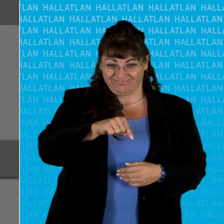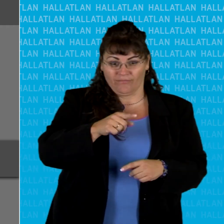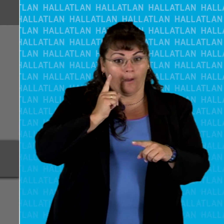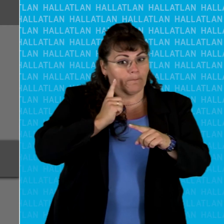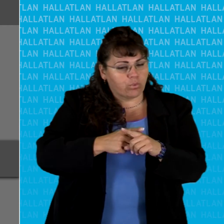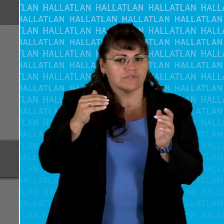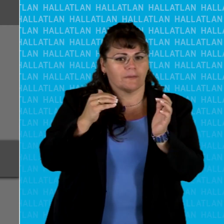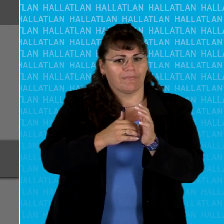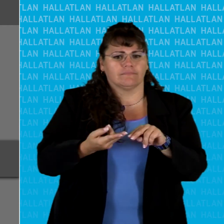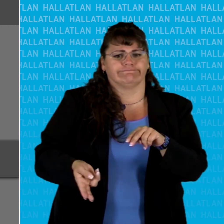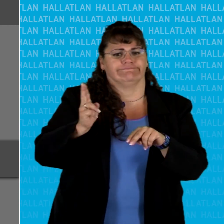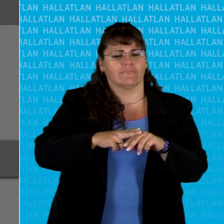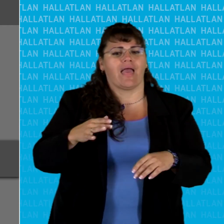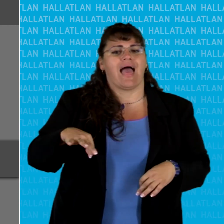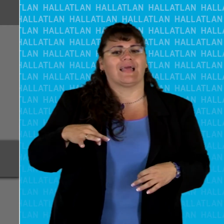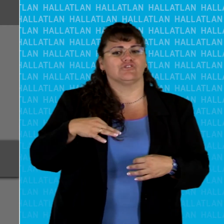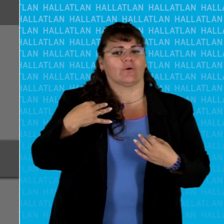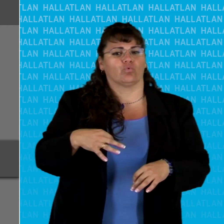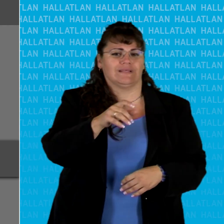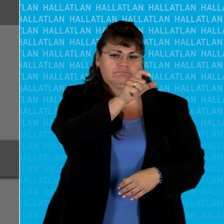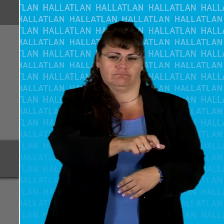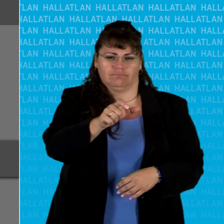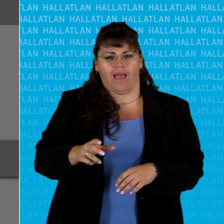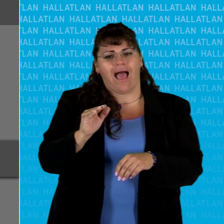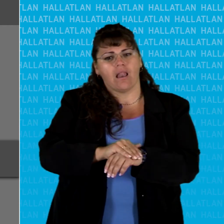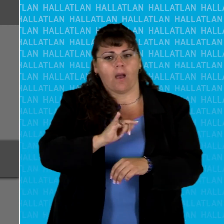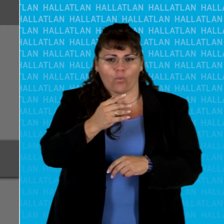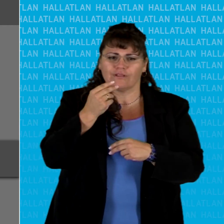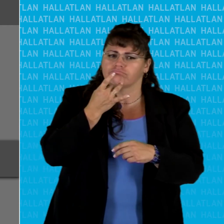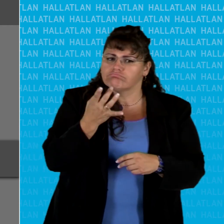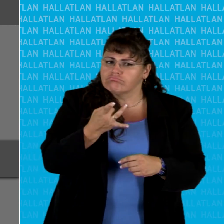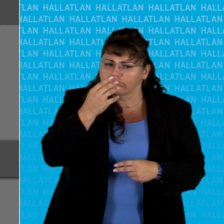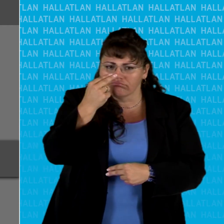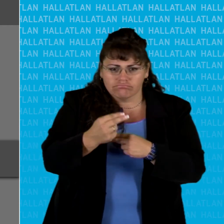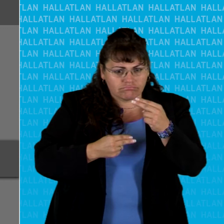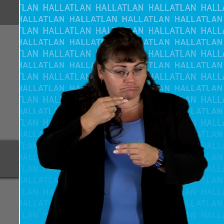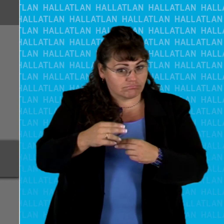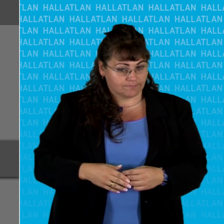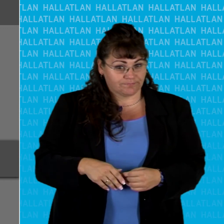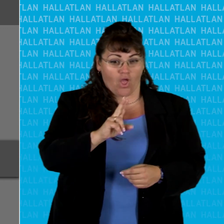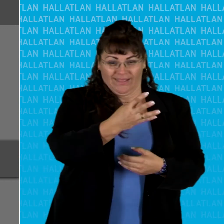Ezen felül egészségügyi állapotukat is részletesen vizsgálták.